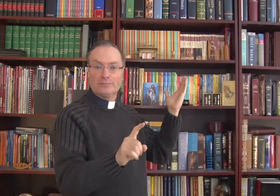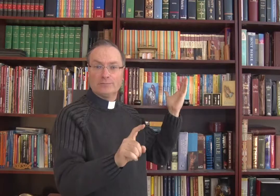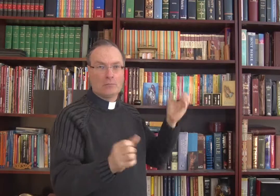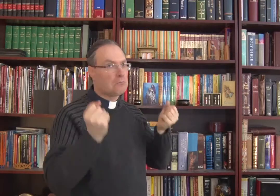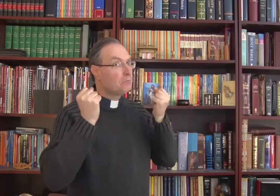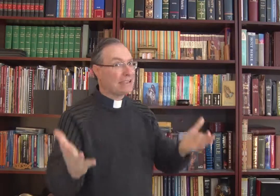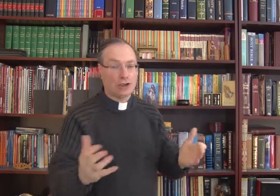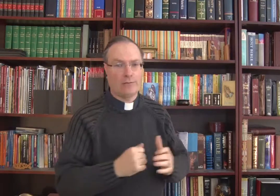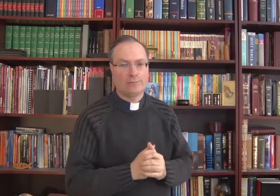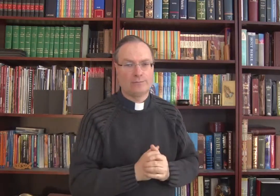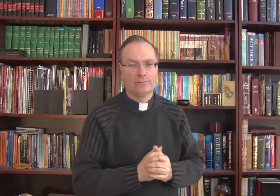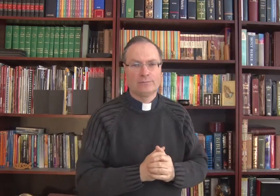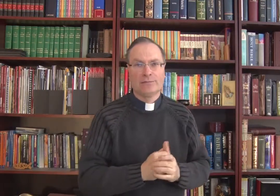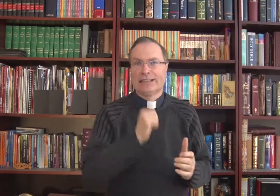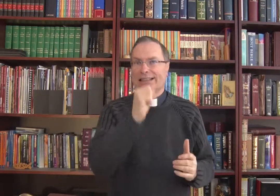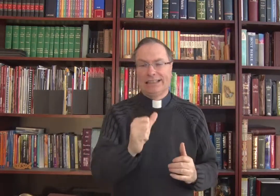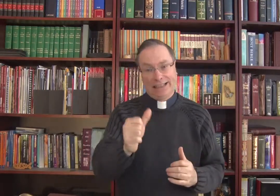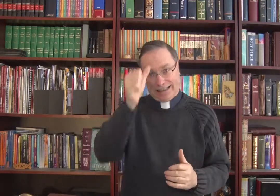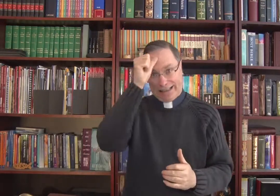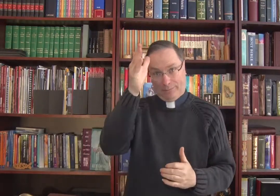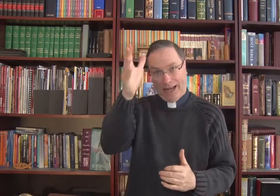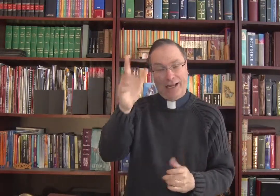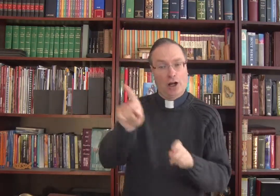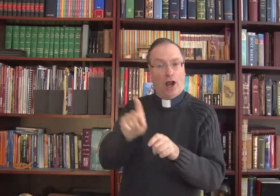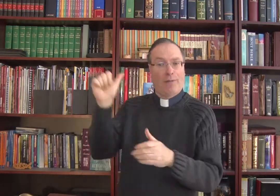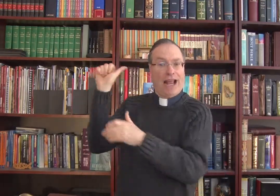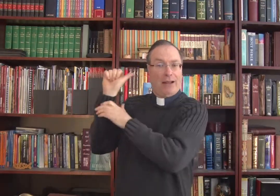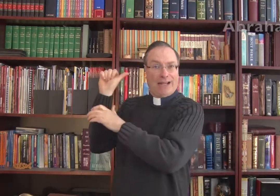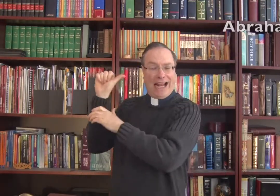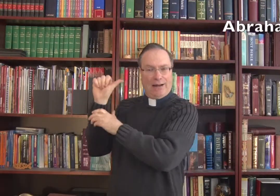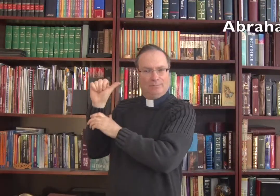Personne! Ni les pères comme Abraham,